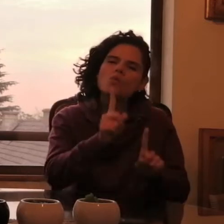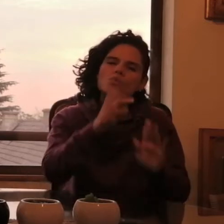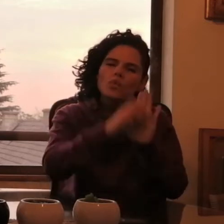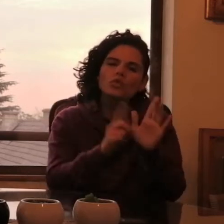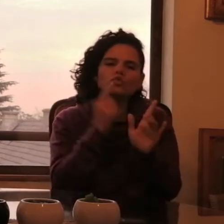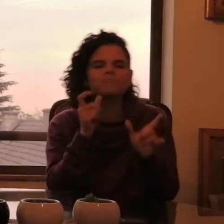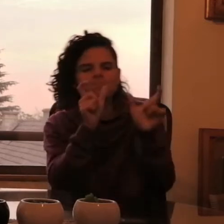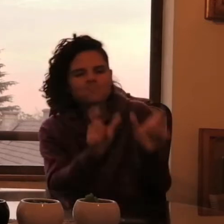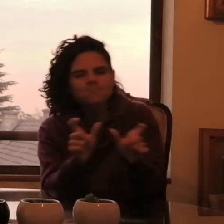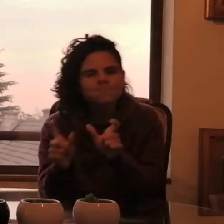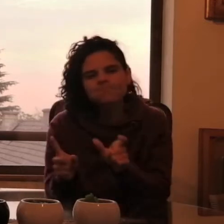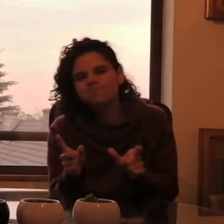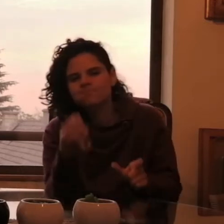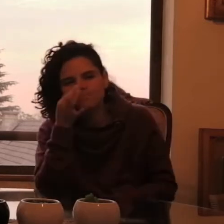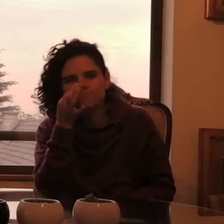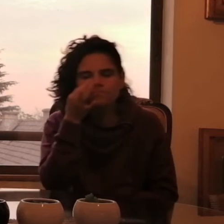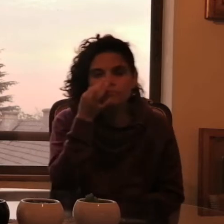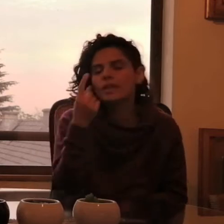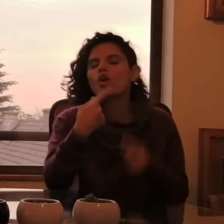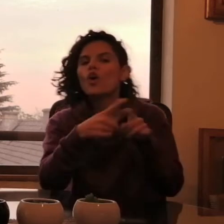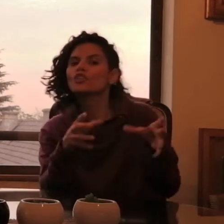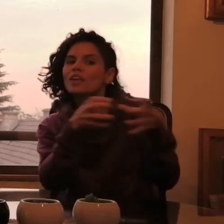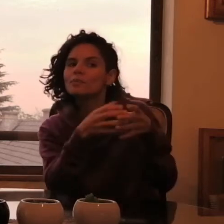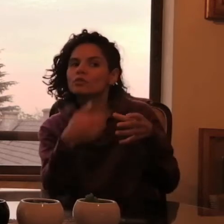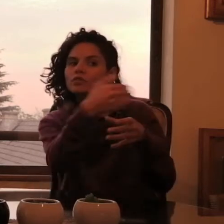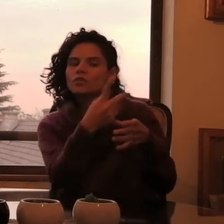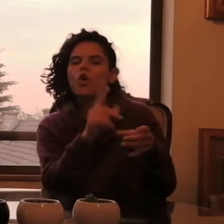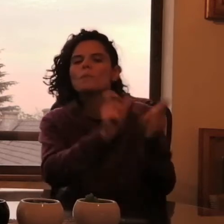entonces que tenía que controlar a otros equipos o a personas externas que